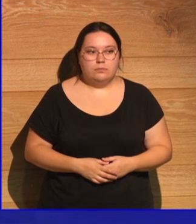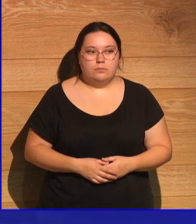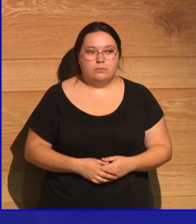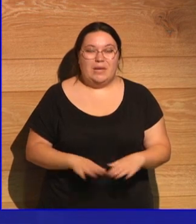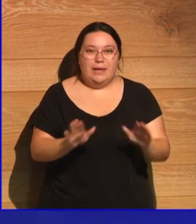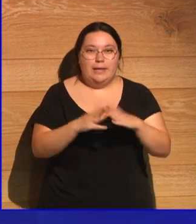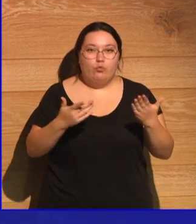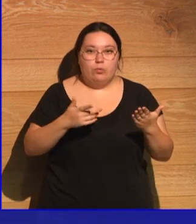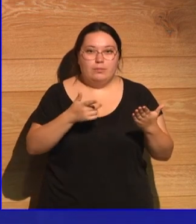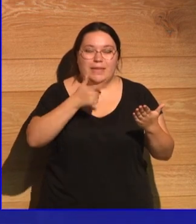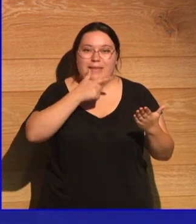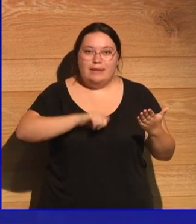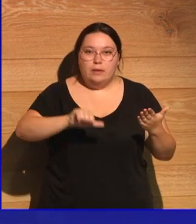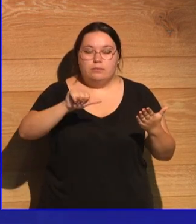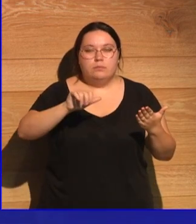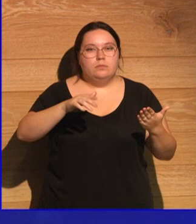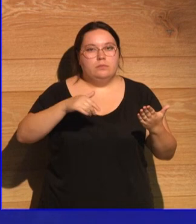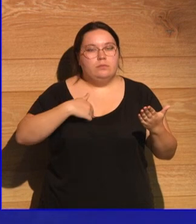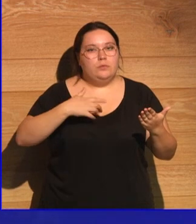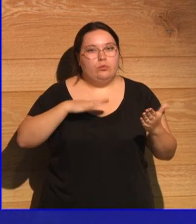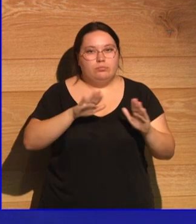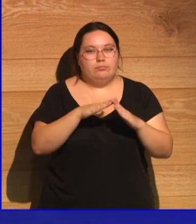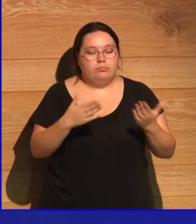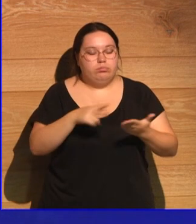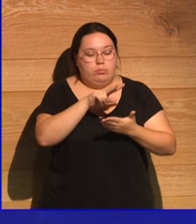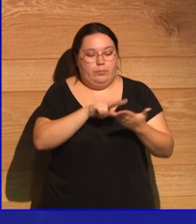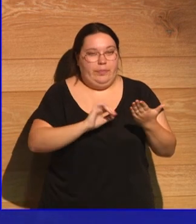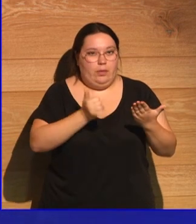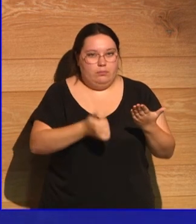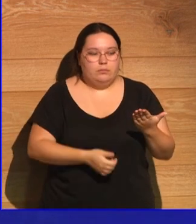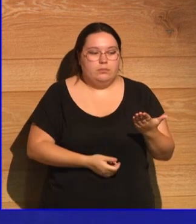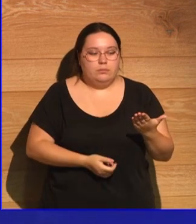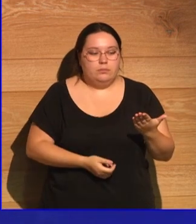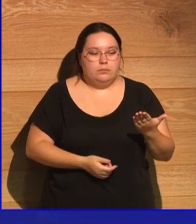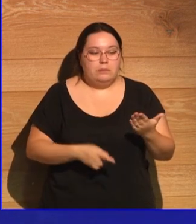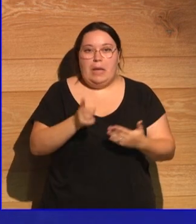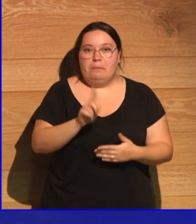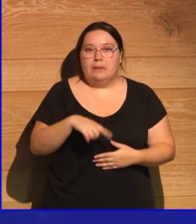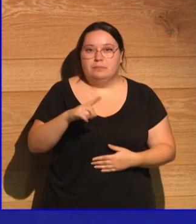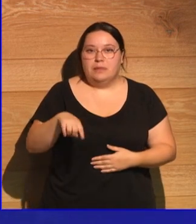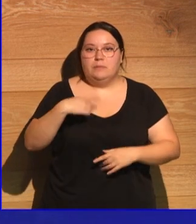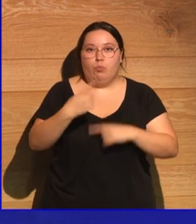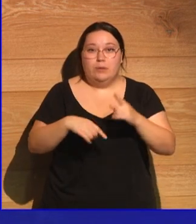la puse en mi mesilla y nada. Después de unos meses la pandemia empezó